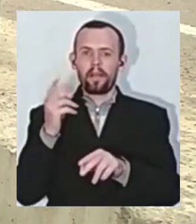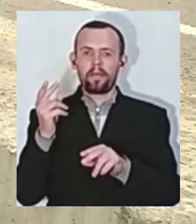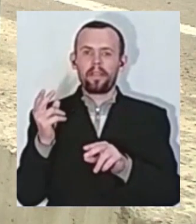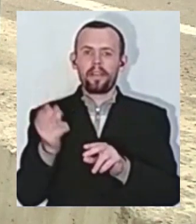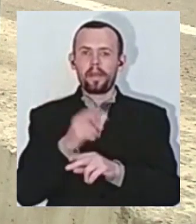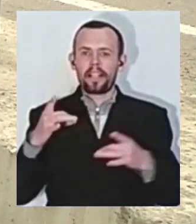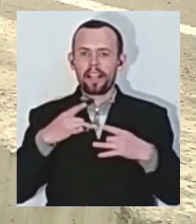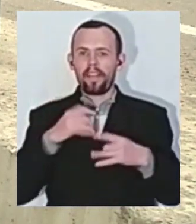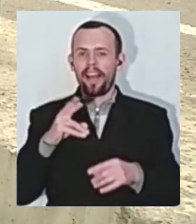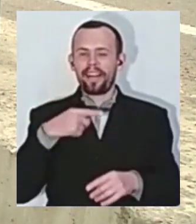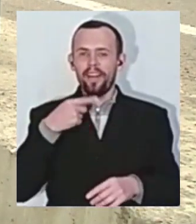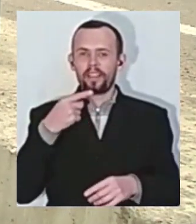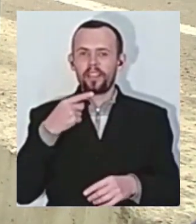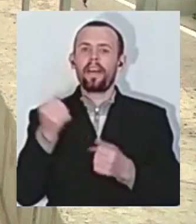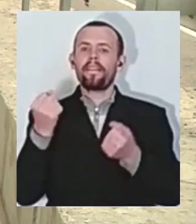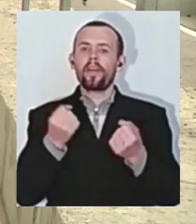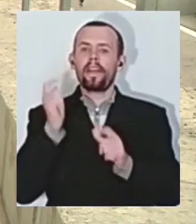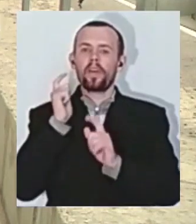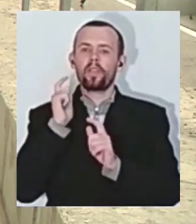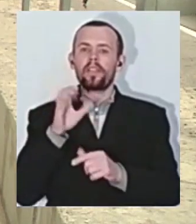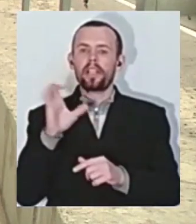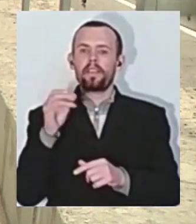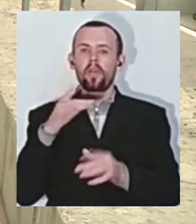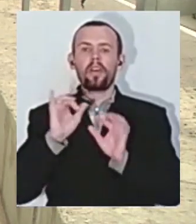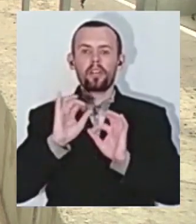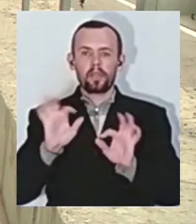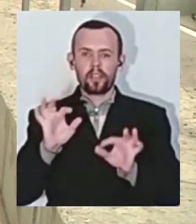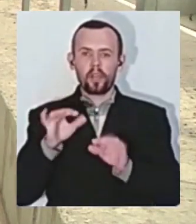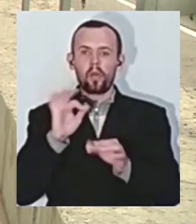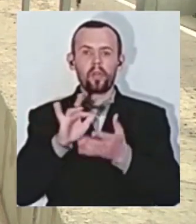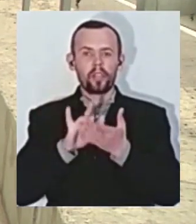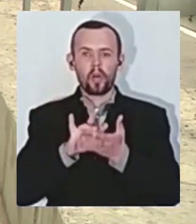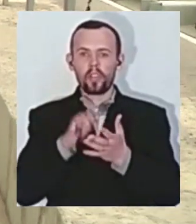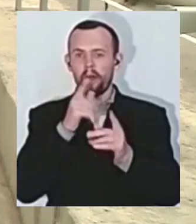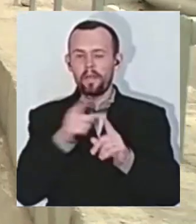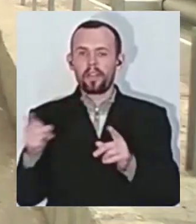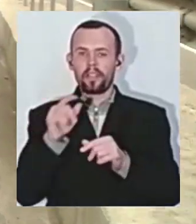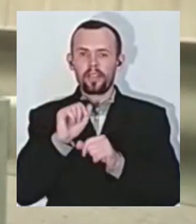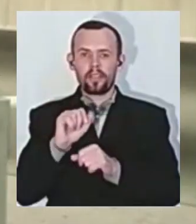Водій вантажівки Сергій Лісовський розповів, у туристичний період стояв у заторі на мості близько двох годин.